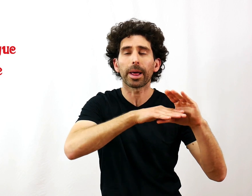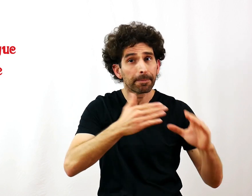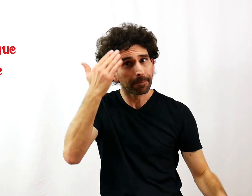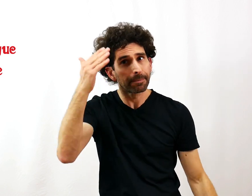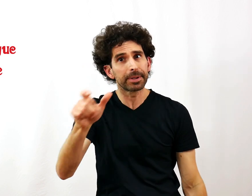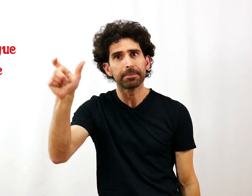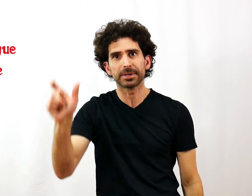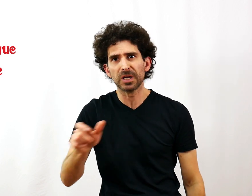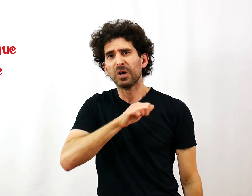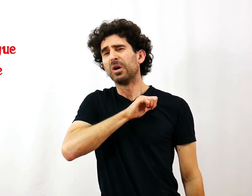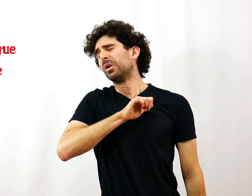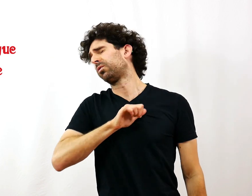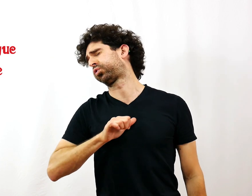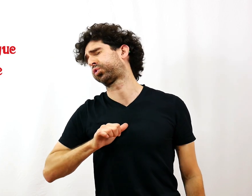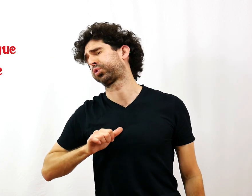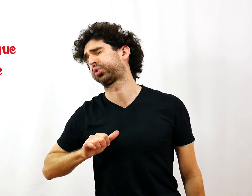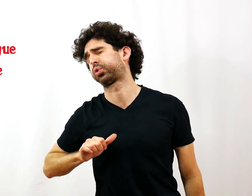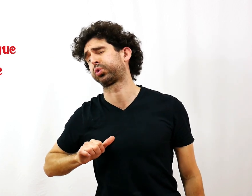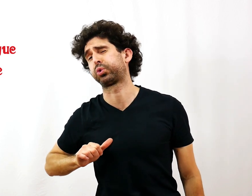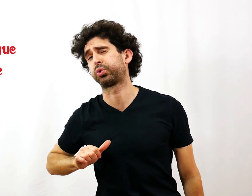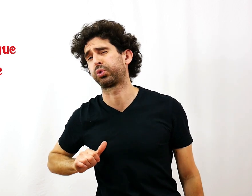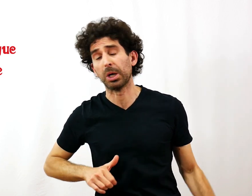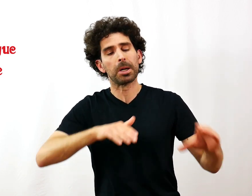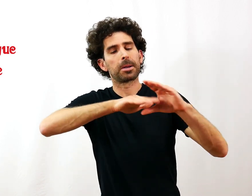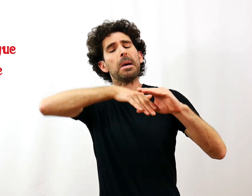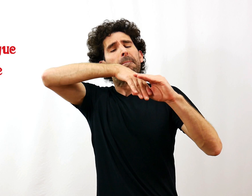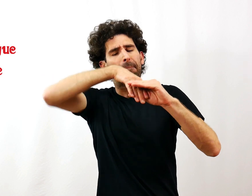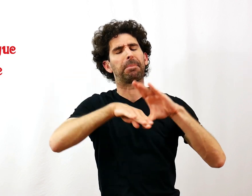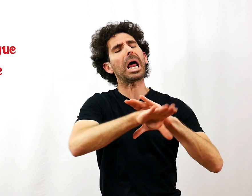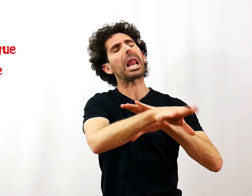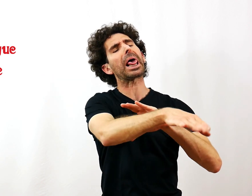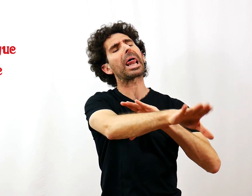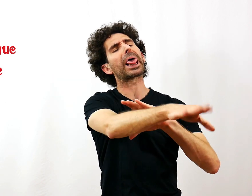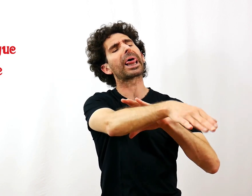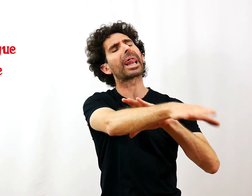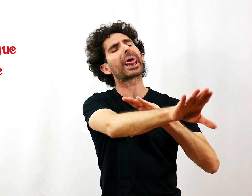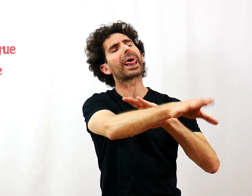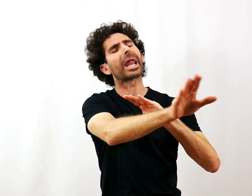Si une personne est très bavarde, la langue sort de la bouche.